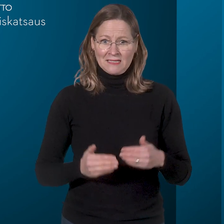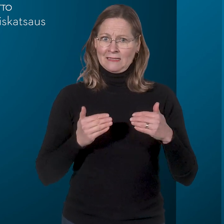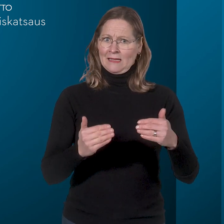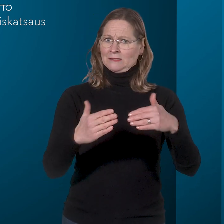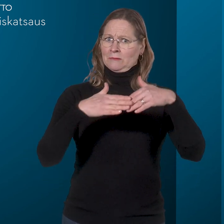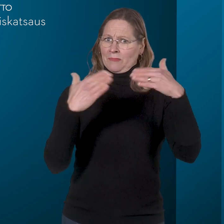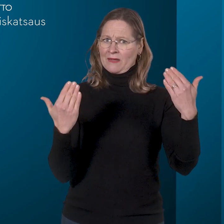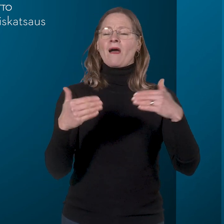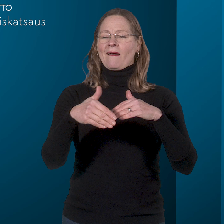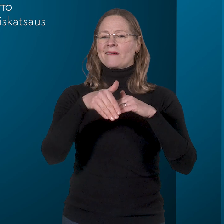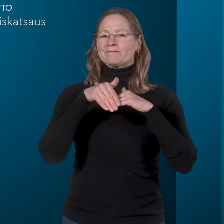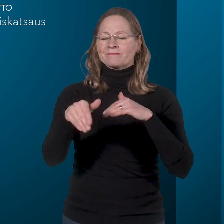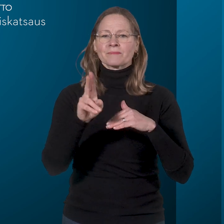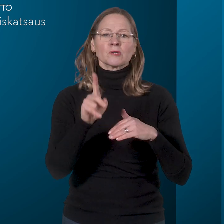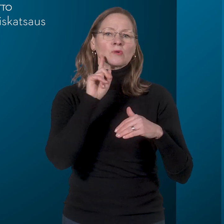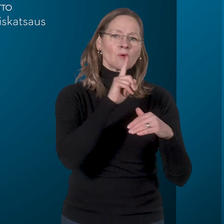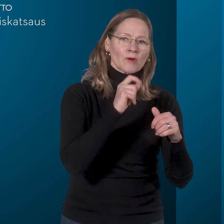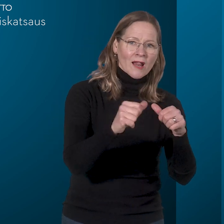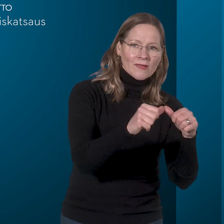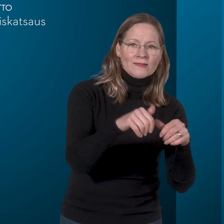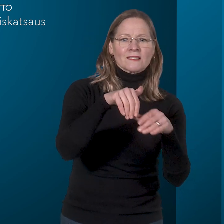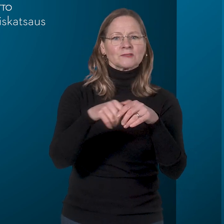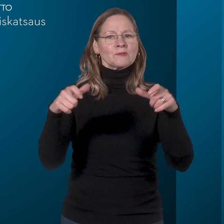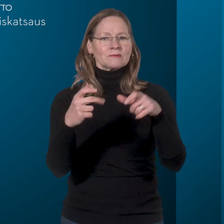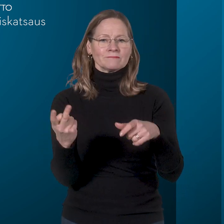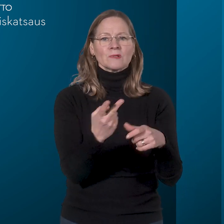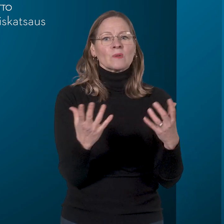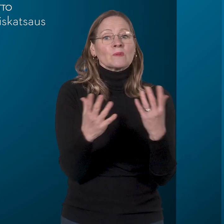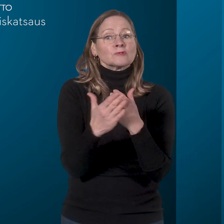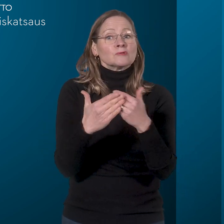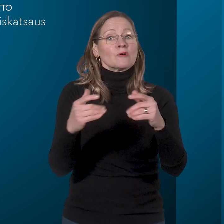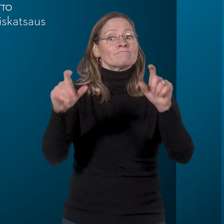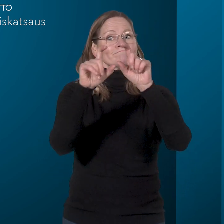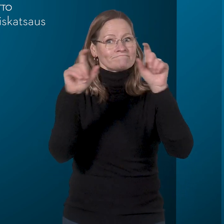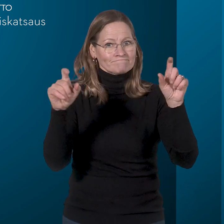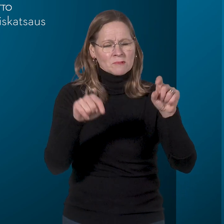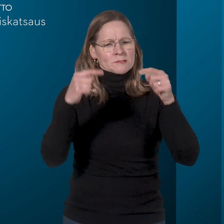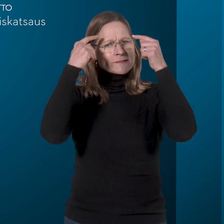Kehittämispäivällä jatketaan Kuurojen Liiton ja jäsenyhdistysten yhteistyöteemaa -